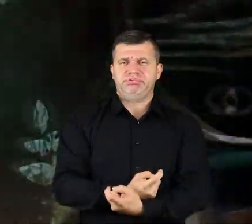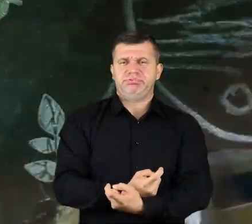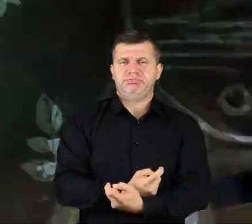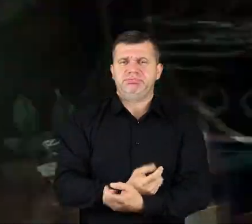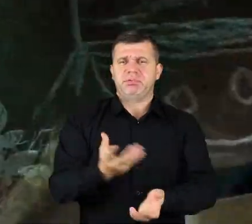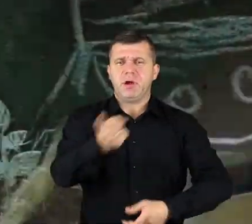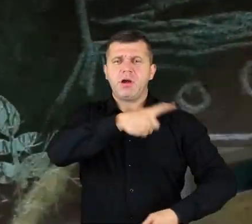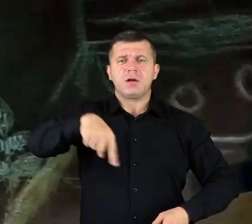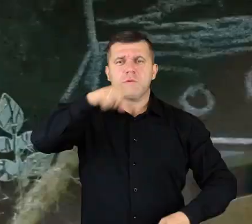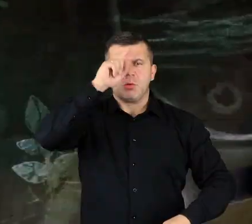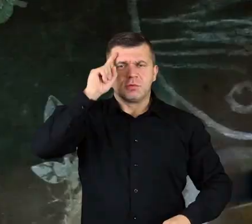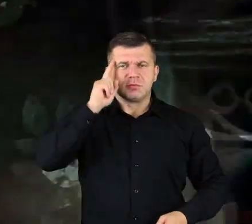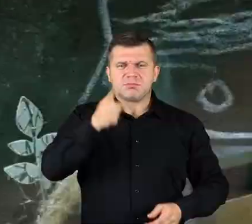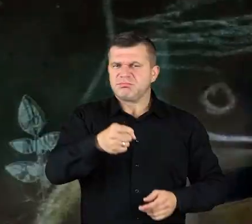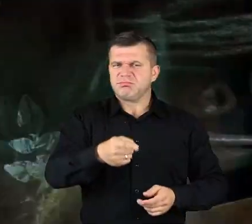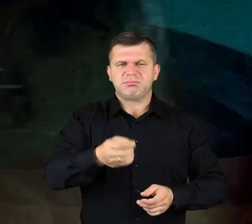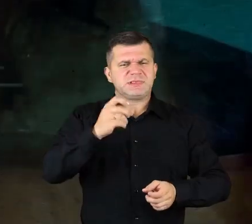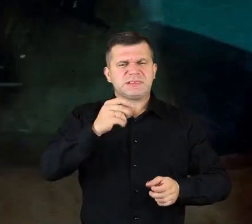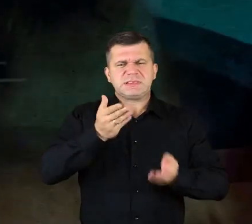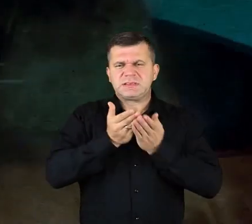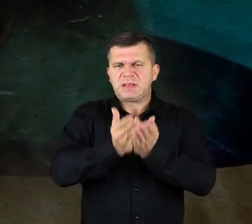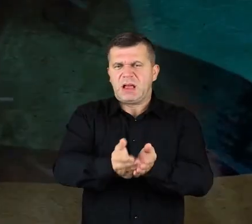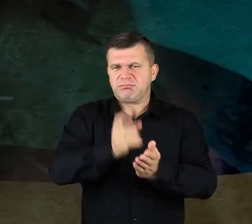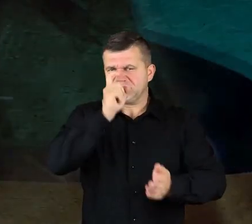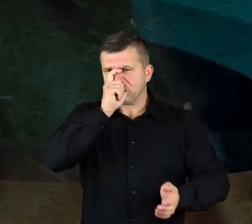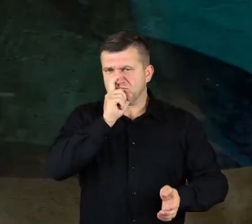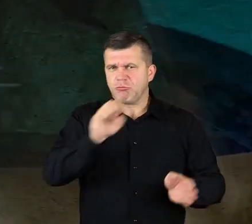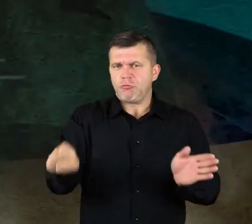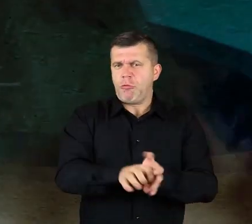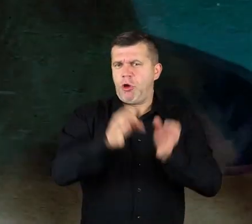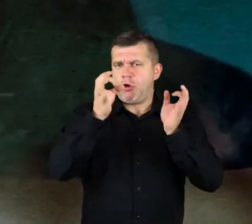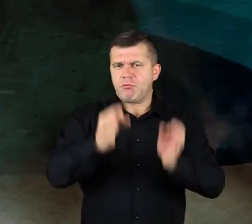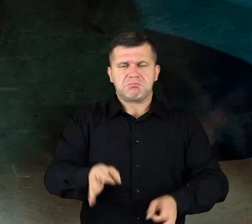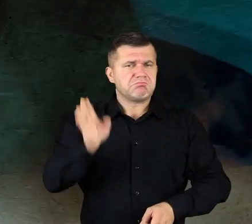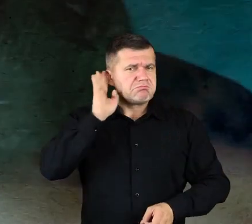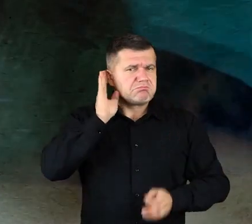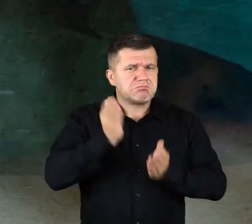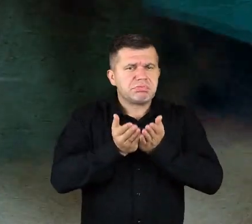Załoga tego przeklętego statku do tej pory pływa po Wiśle